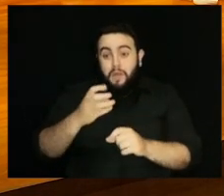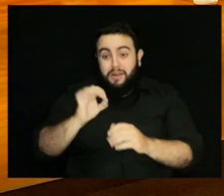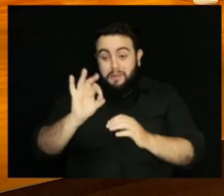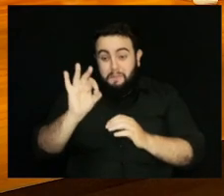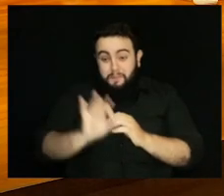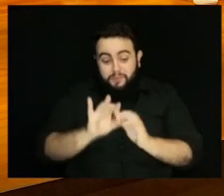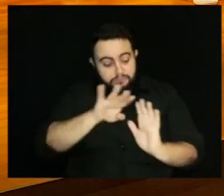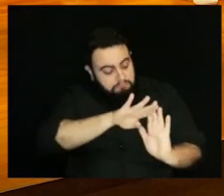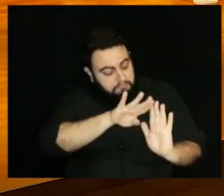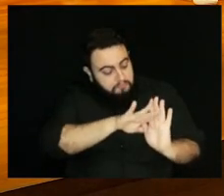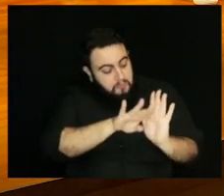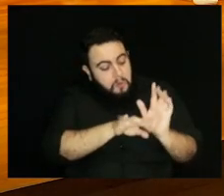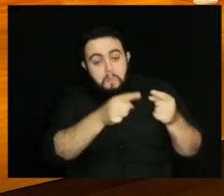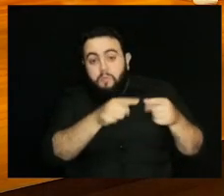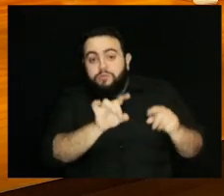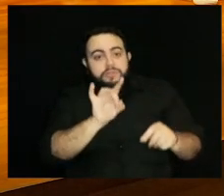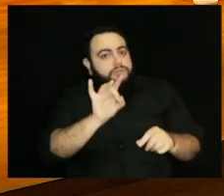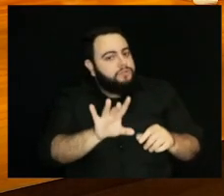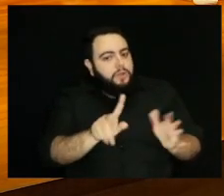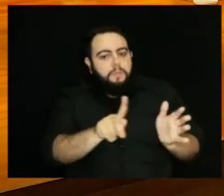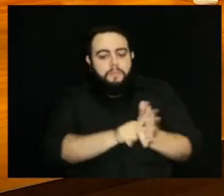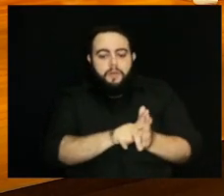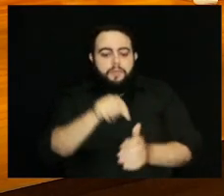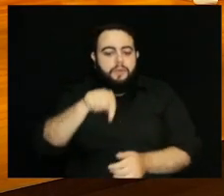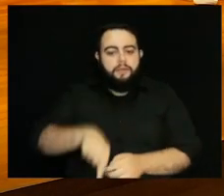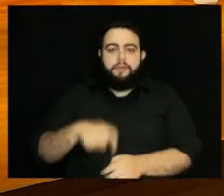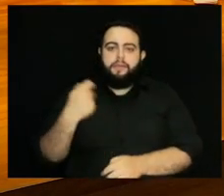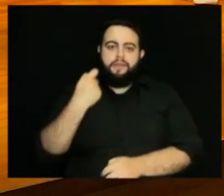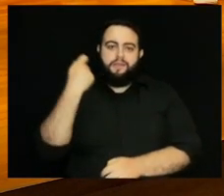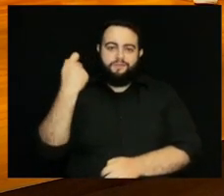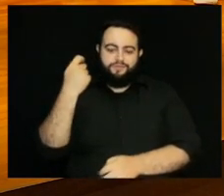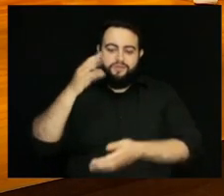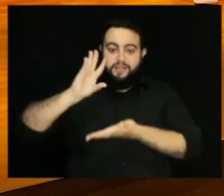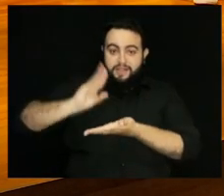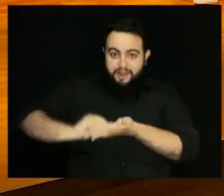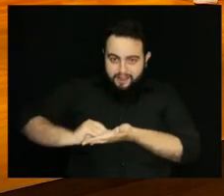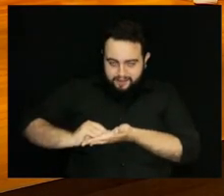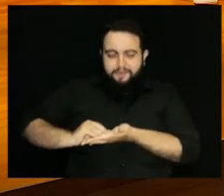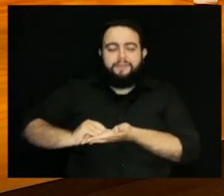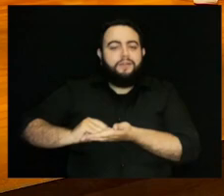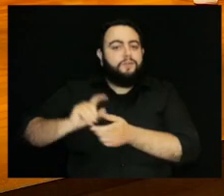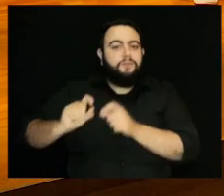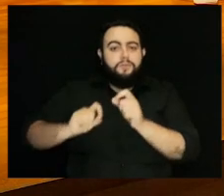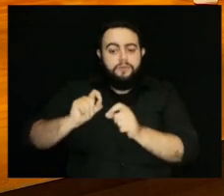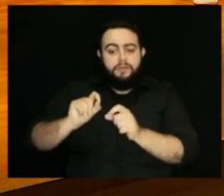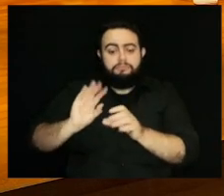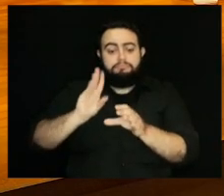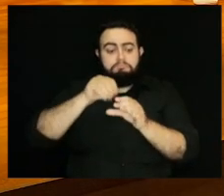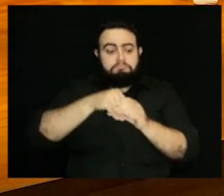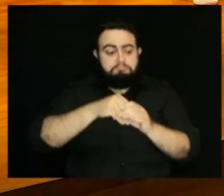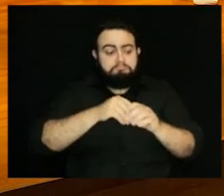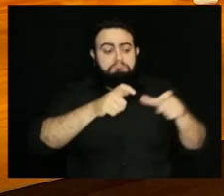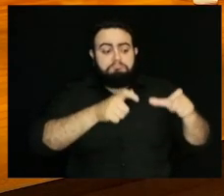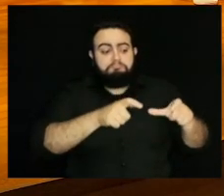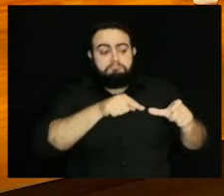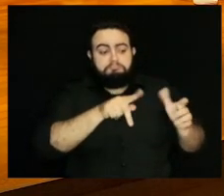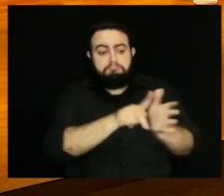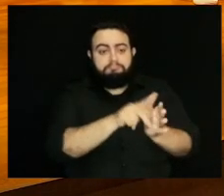Continental só de músicos gaúchos gravados em fitinhas nos estúdios da rádio né, uma coisa louca